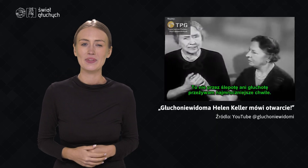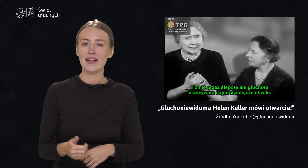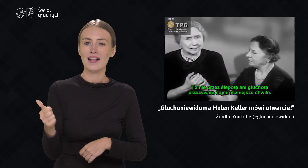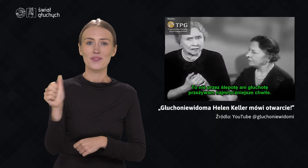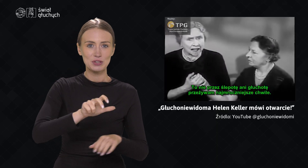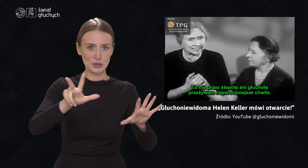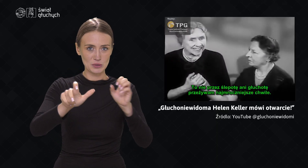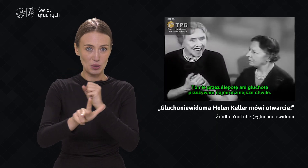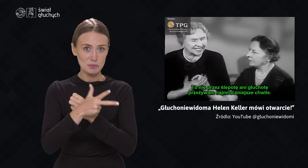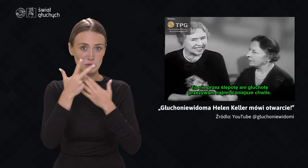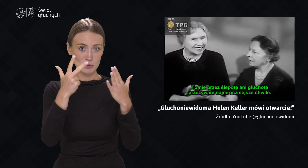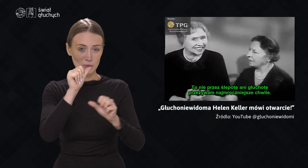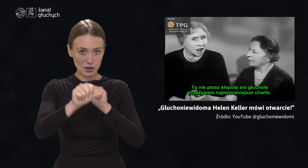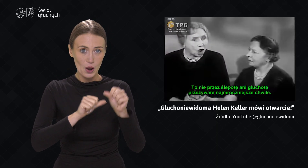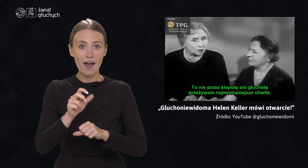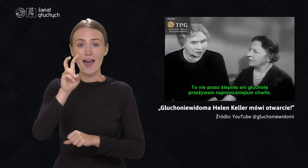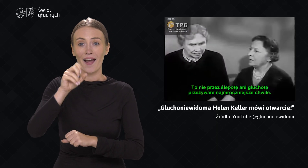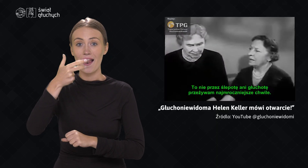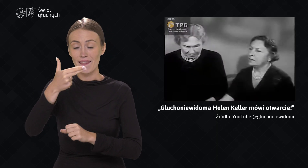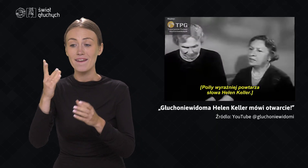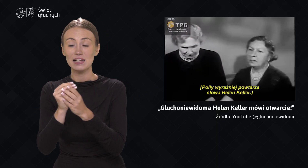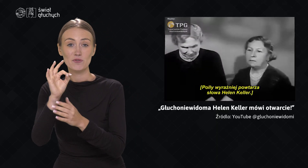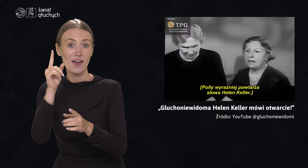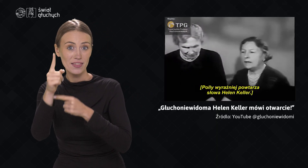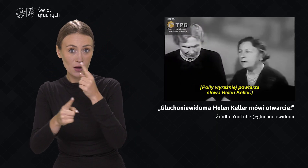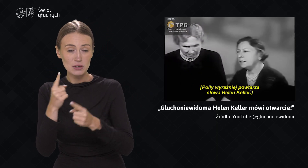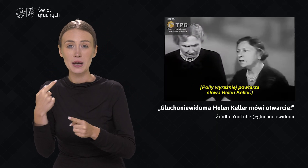W 1888 roku Helen, wraz ze swoją nauczycielką,